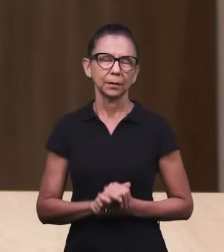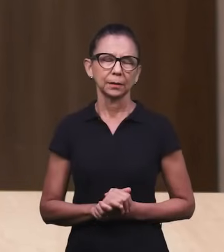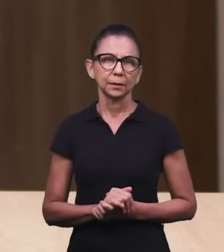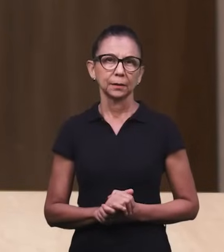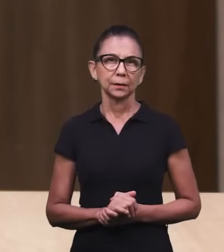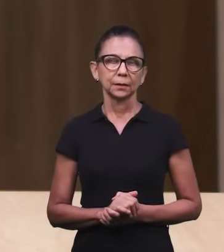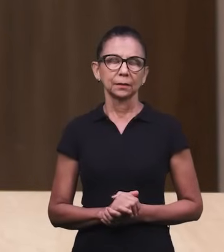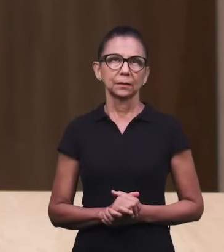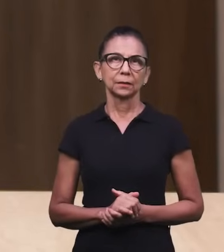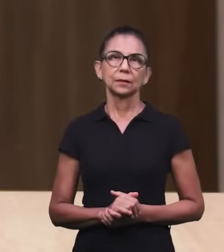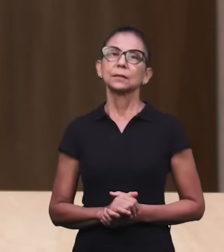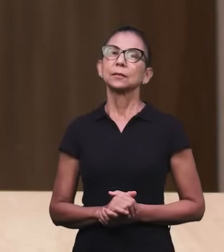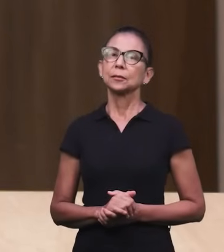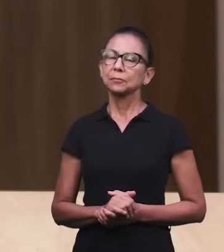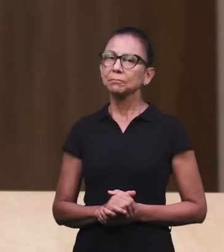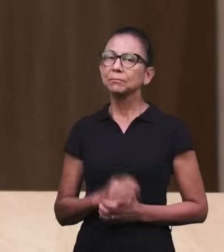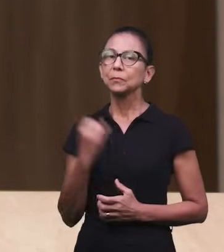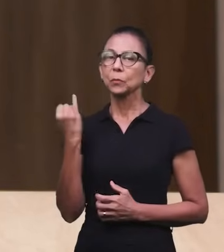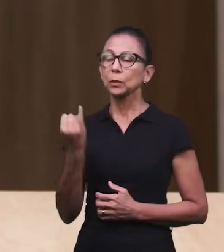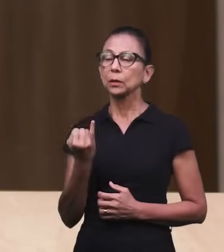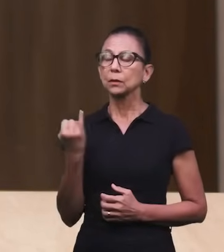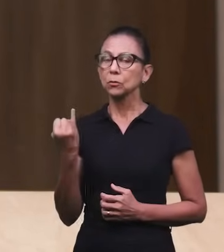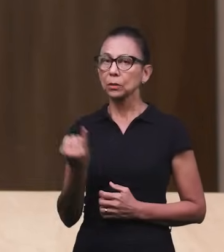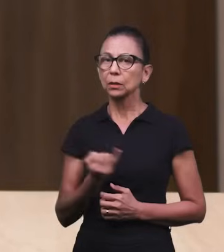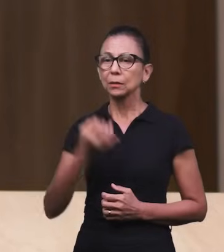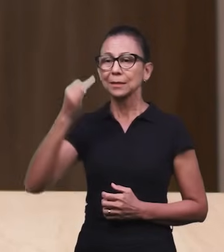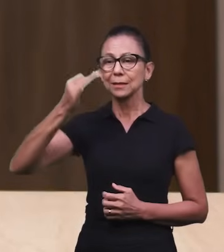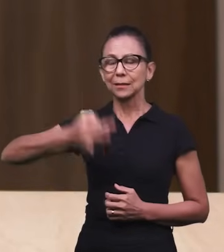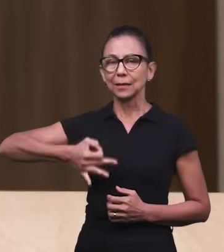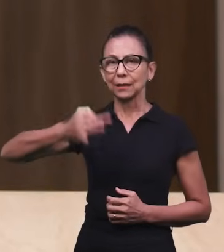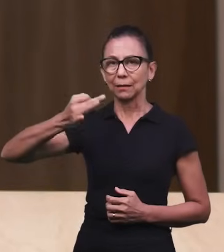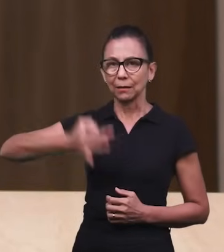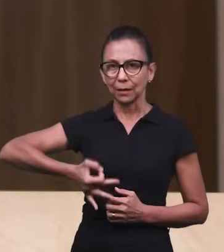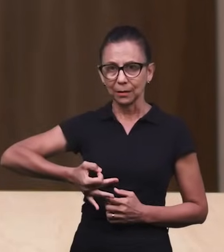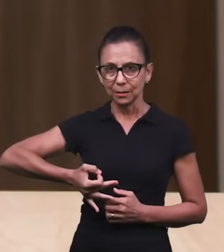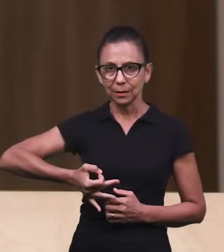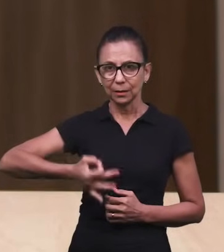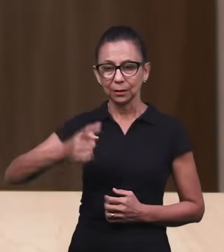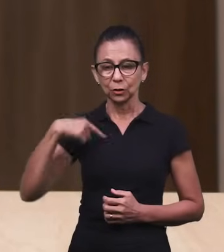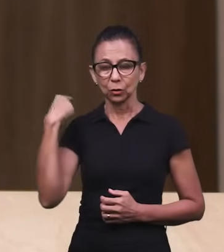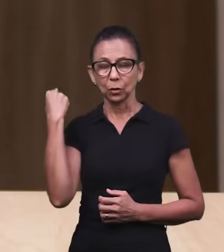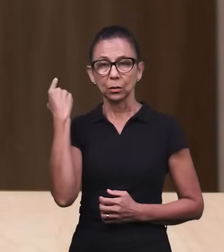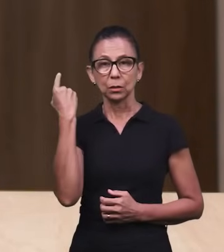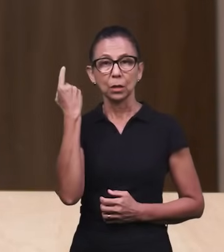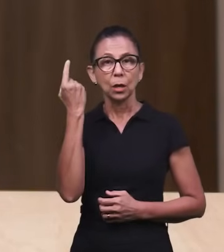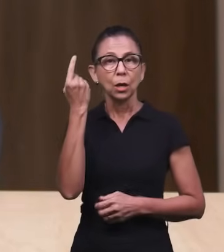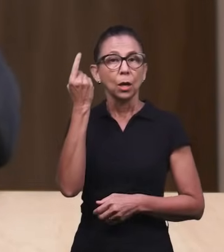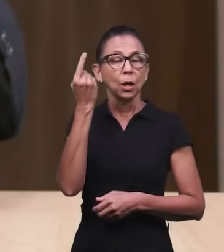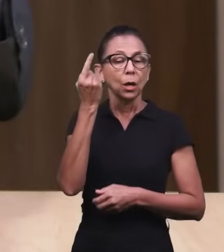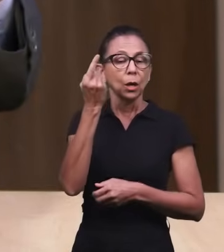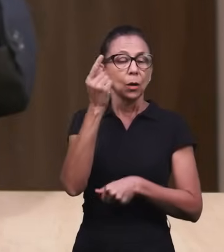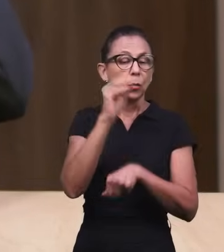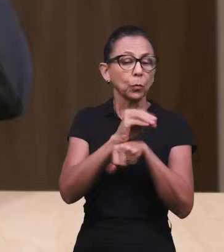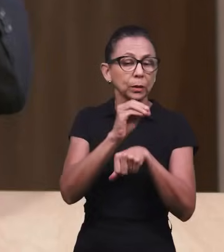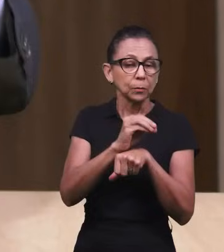saber que eles estão no caminho certo que eles foram lançado corretamente mesmo que há alguma